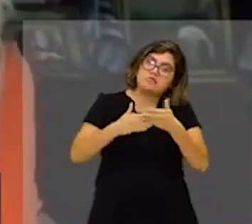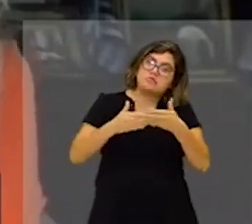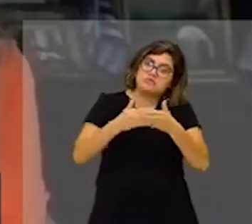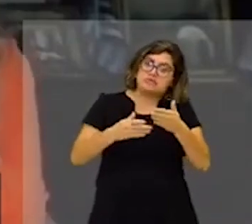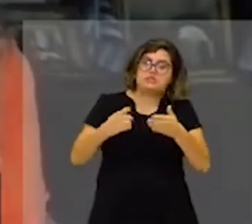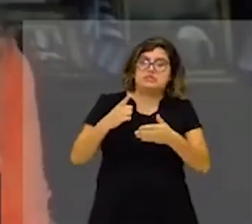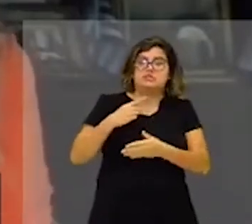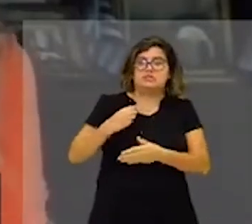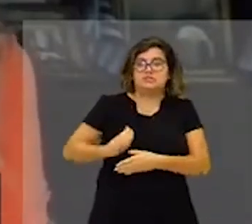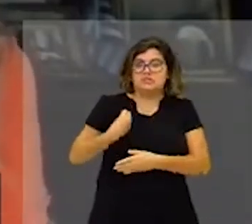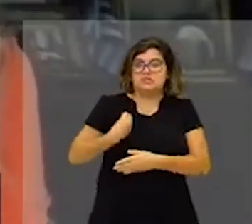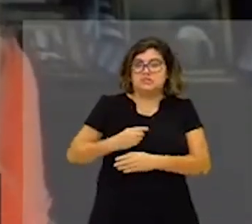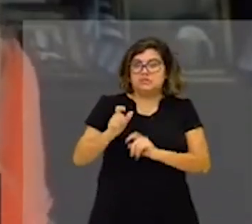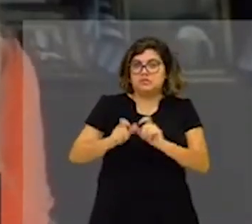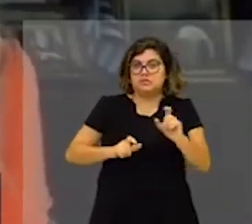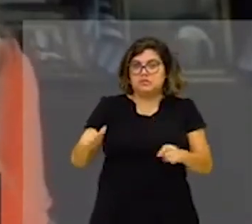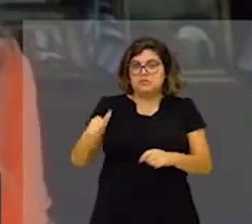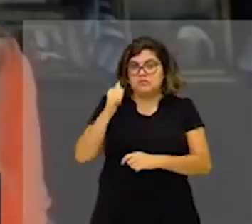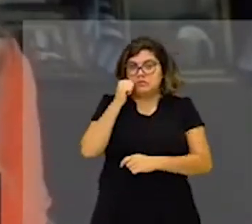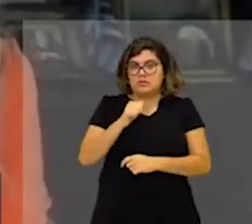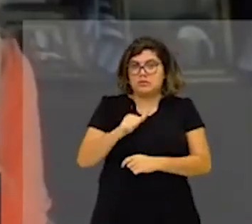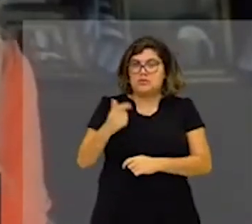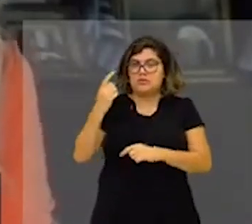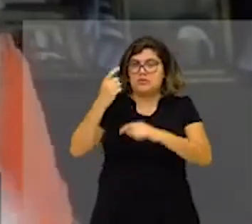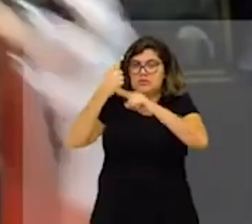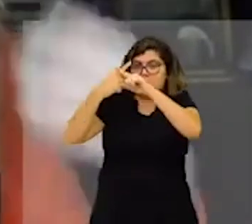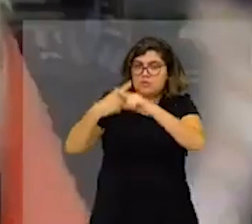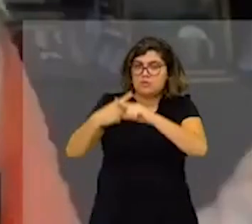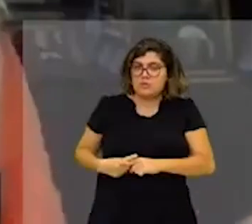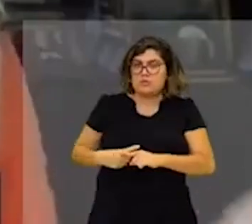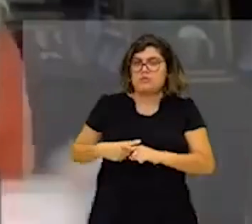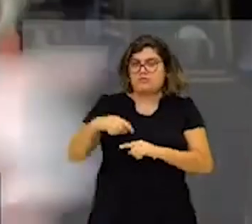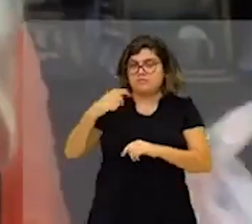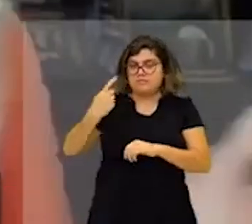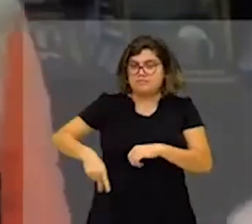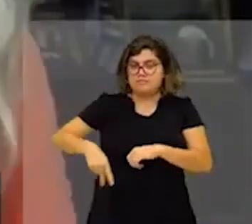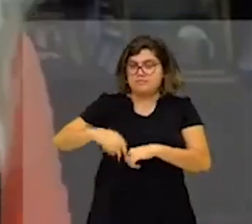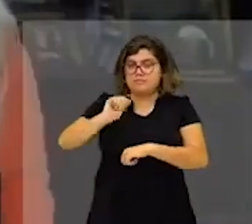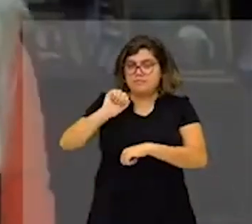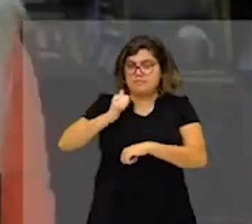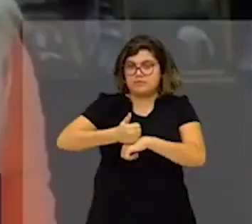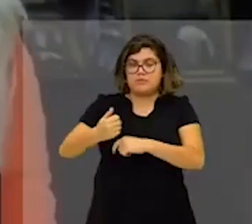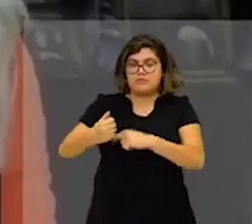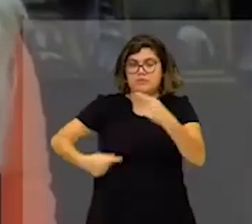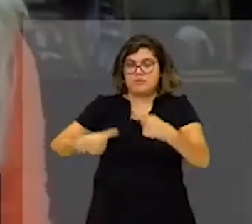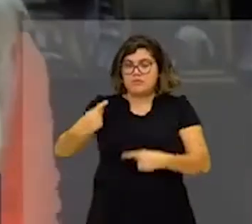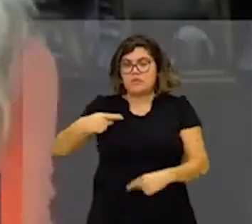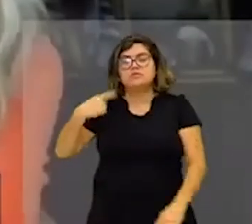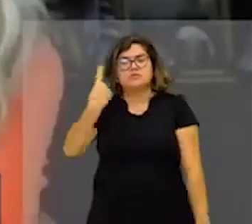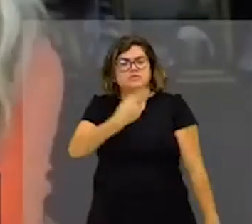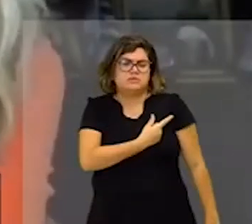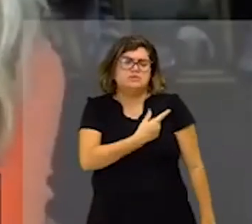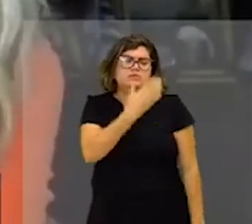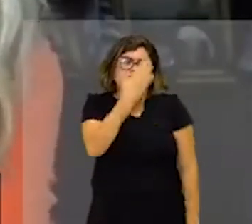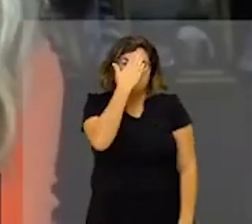às mulheres para disputar as cadeiras políticas baixo nós sabemos comprovadamente até mesmo pelo